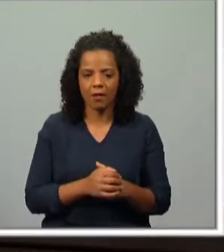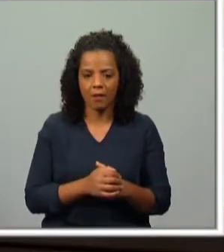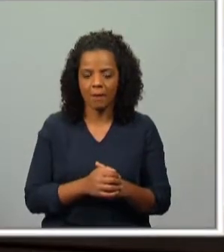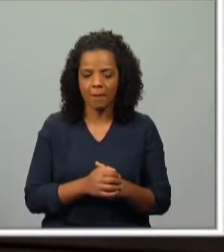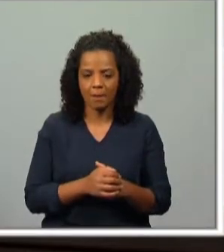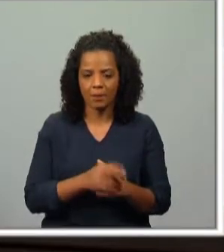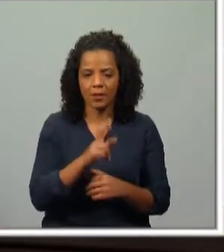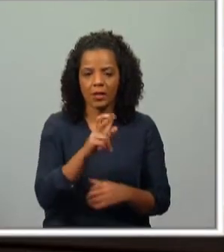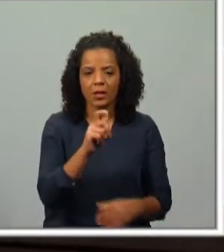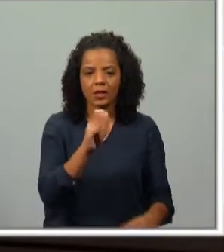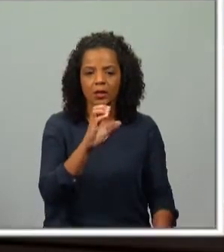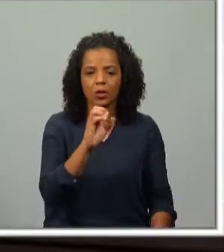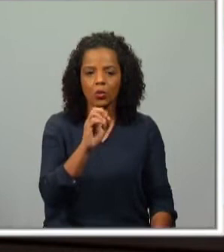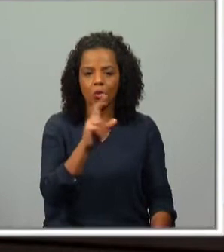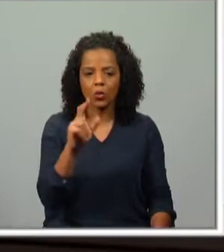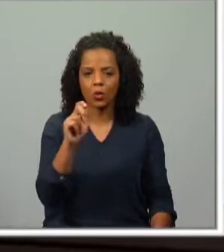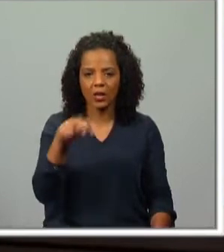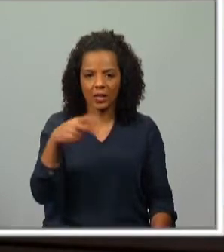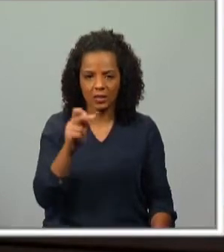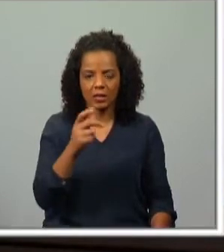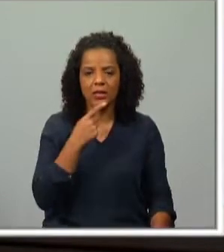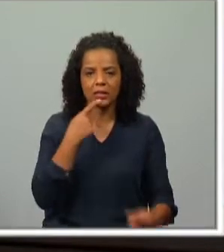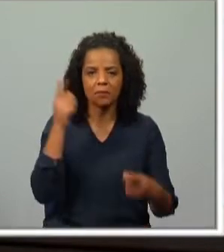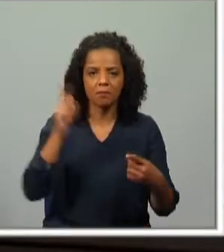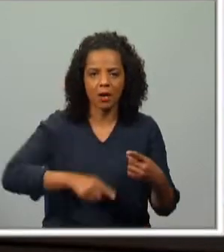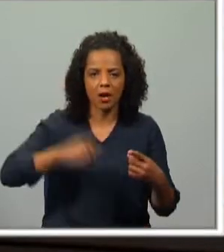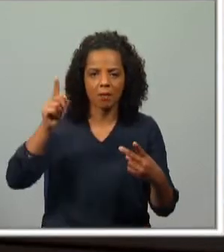significa recorrência que eles repetem que são frequentes é um problema 意味著他們重複的複發頻繁是個問題